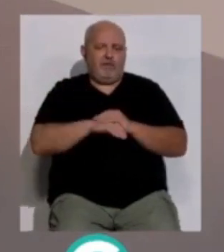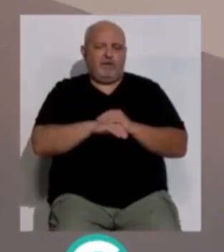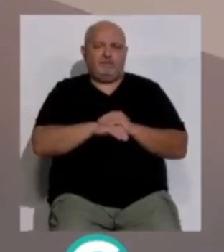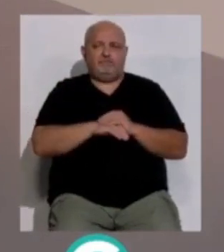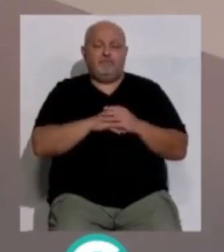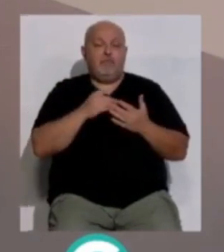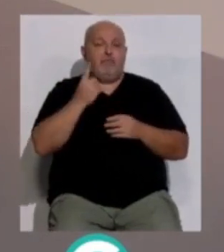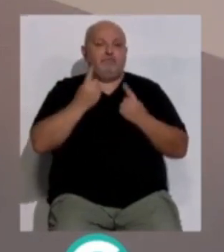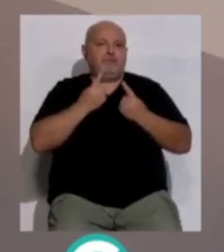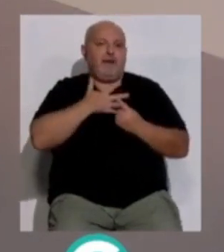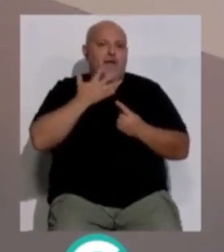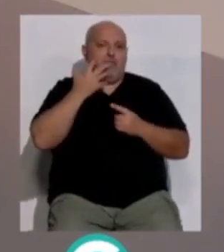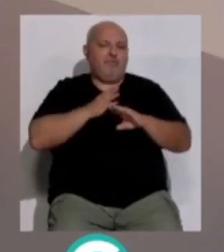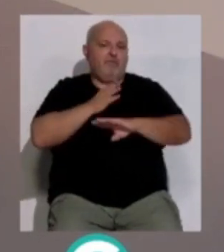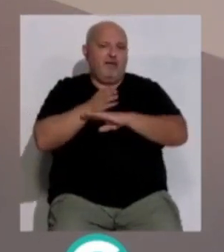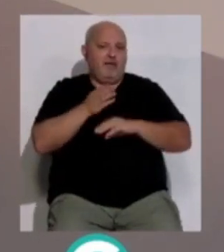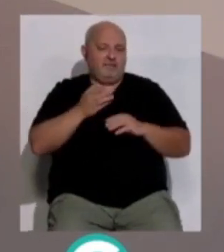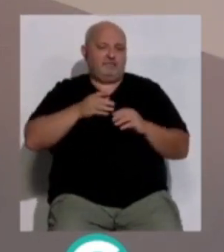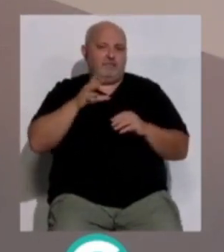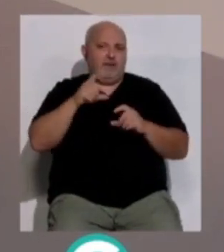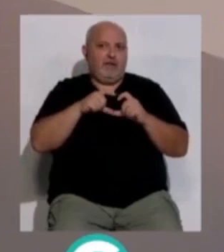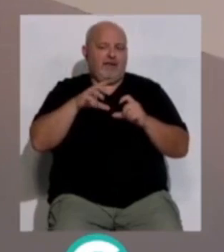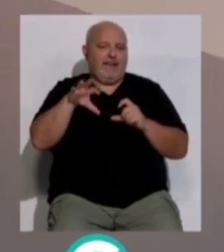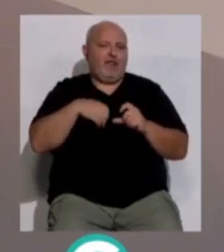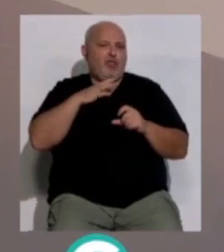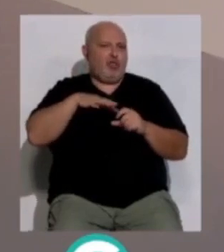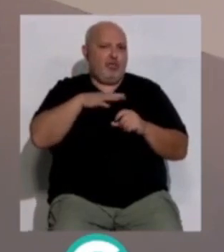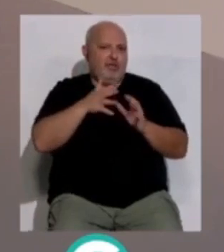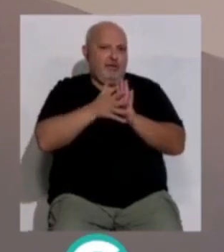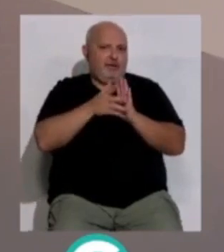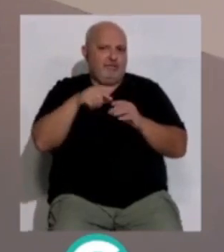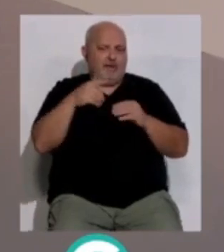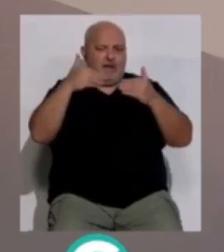tener acceso a esas entradas y están deseosos de ver al primer equipo también en pretemporada